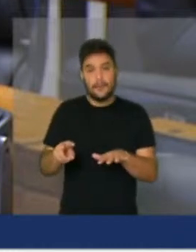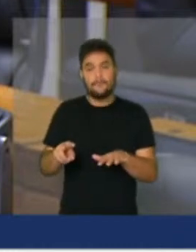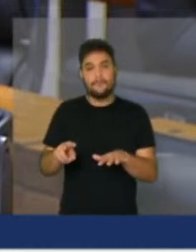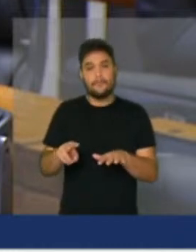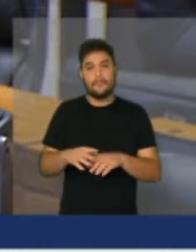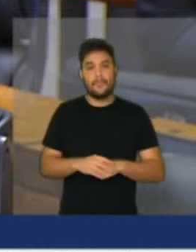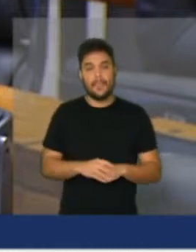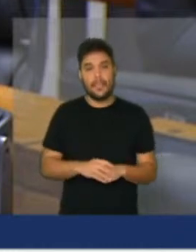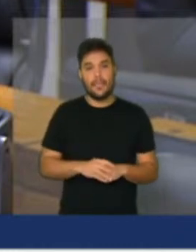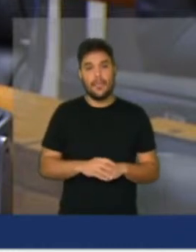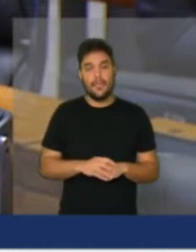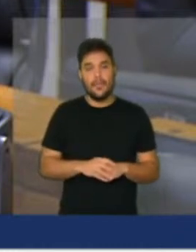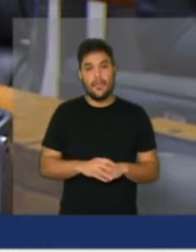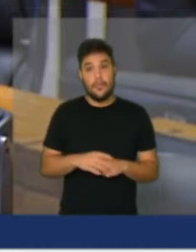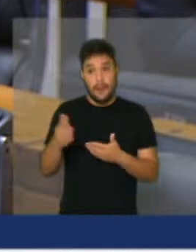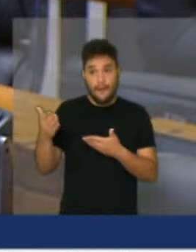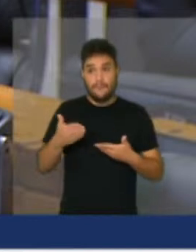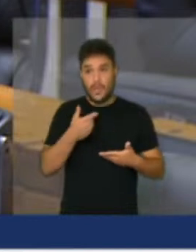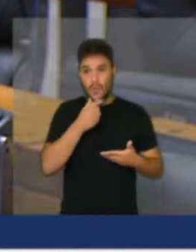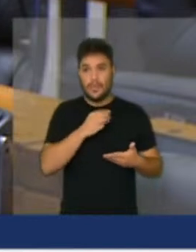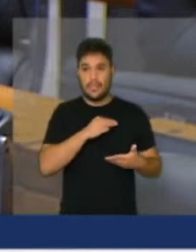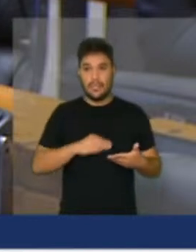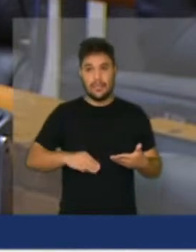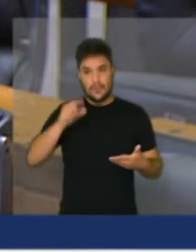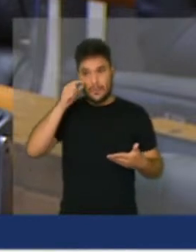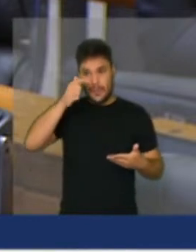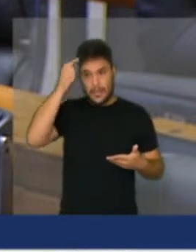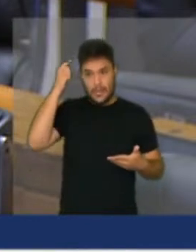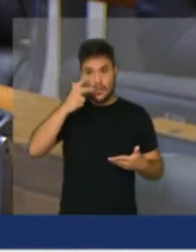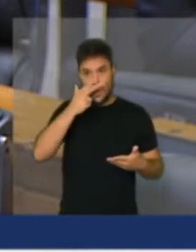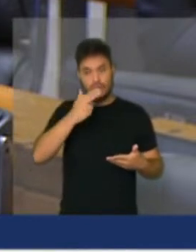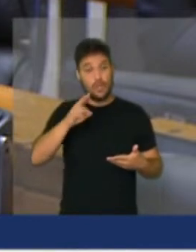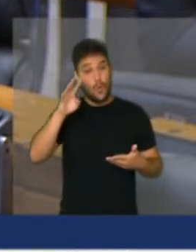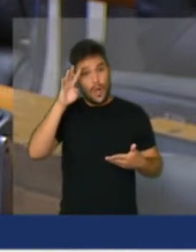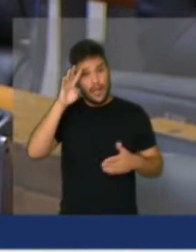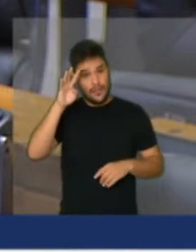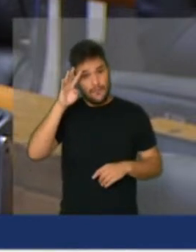A ESTA CASA NA PRÓXIMA QUARTA-FEIRA AQUI EM PLENÁRIO EM COMISSÃO GERAL NÃO TEM